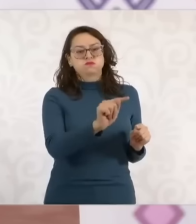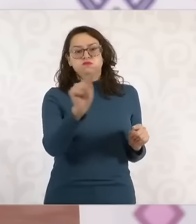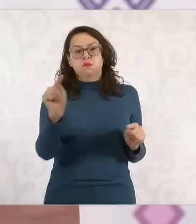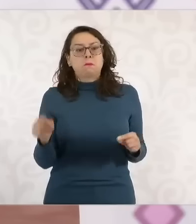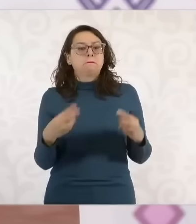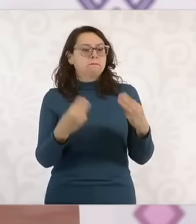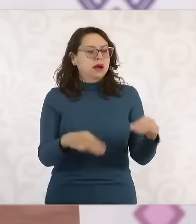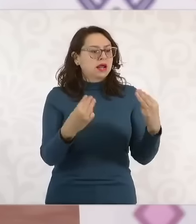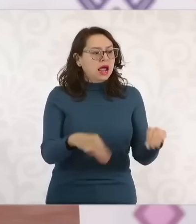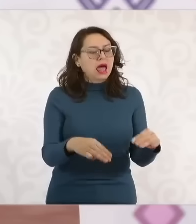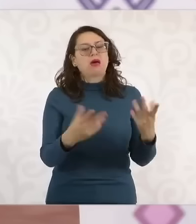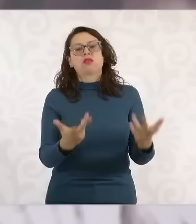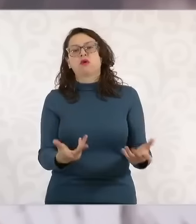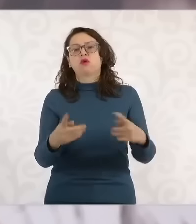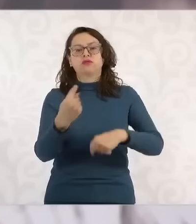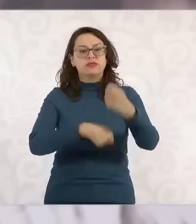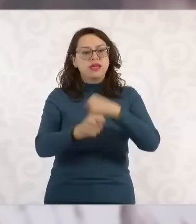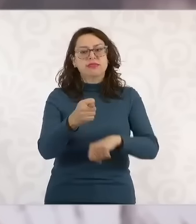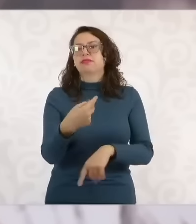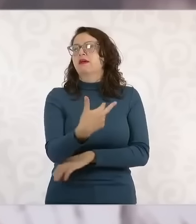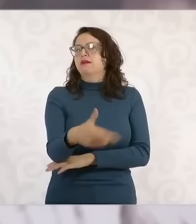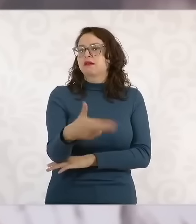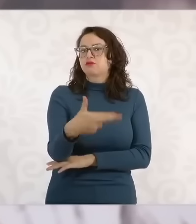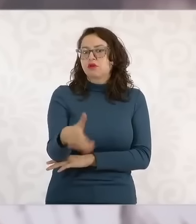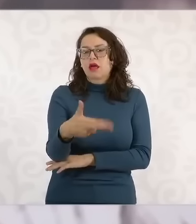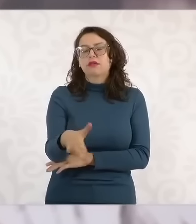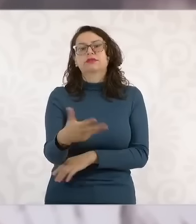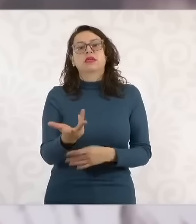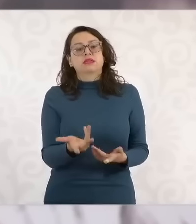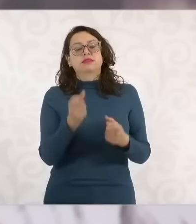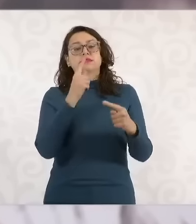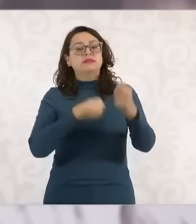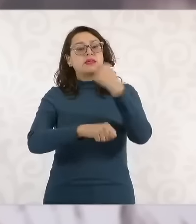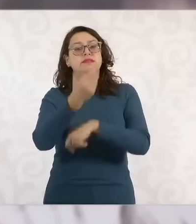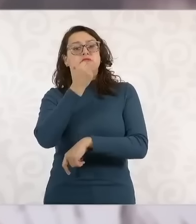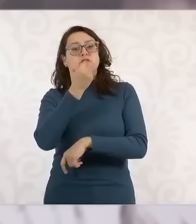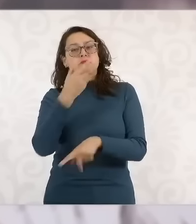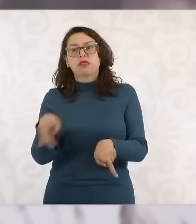en las principales cadenas de restaurantes de comida rápida en el país y estamos en todos los